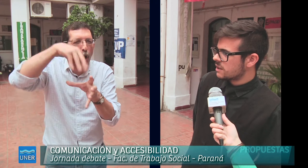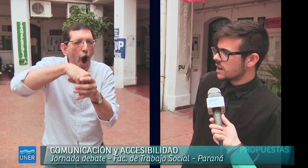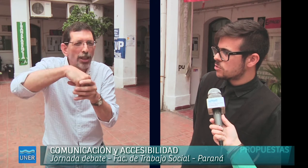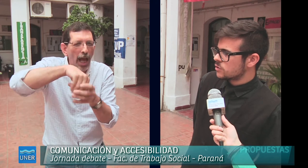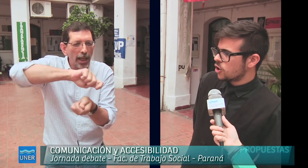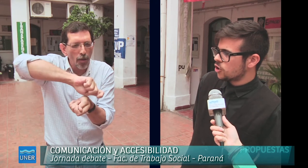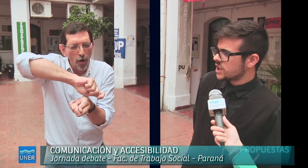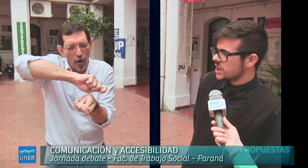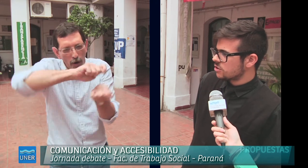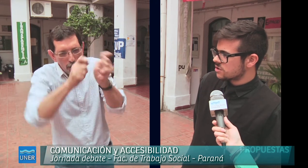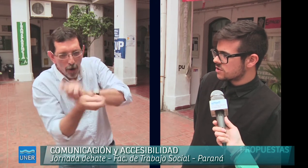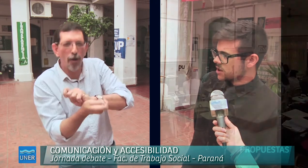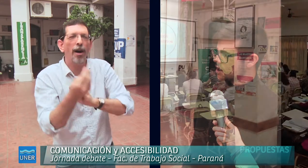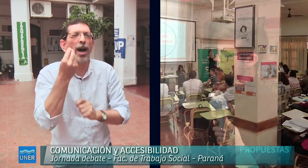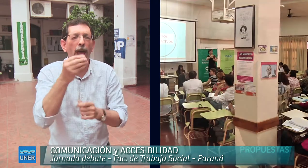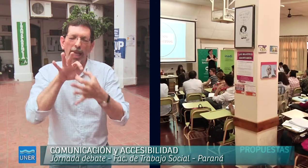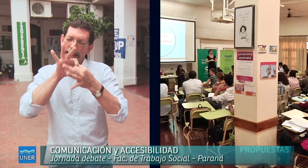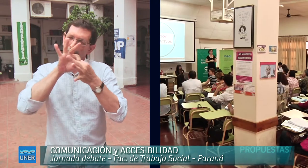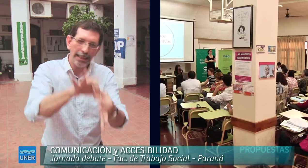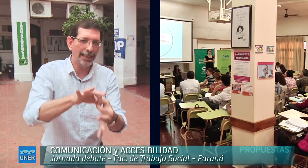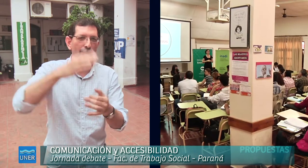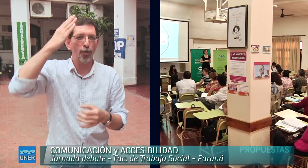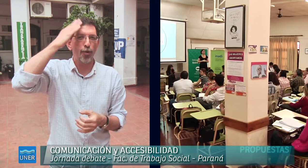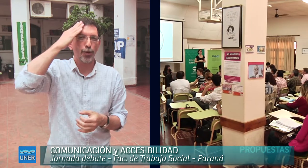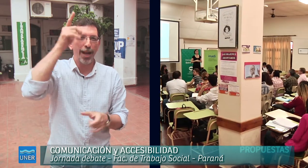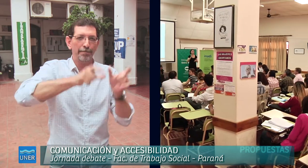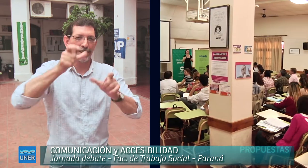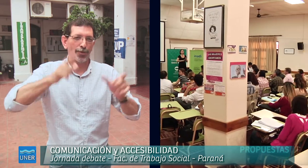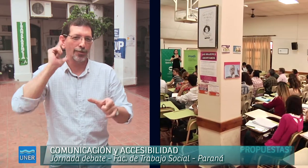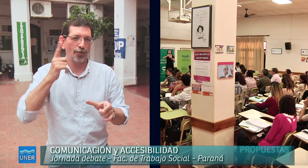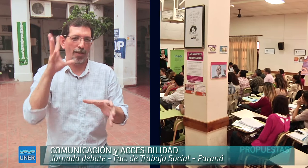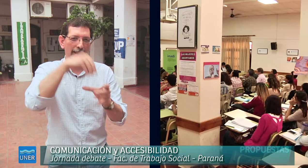trabajamos sobre los contenidos. Como poder hacer que los contenidos esos esten